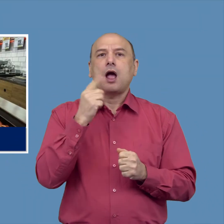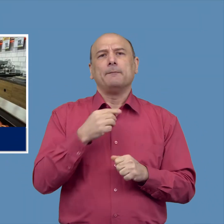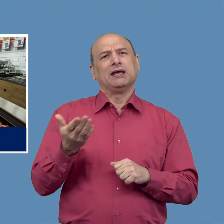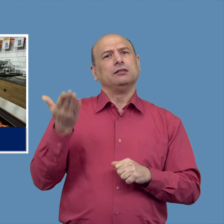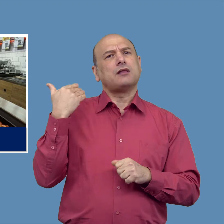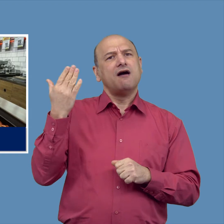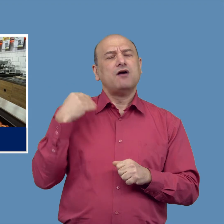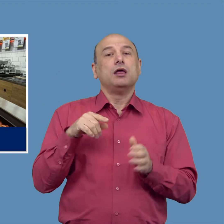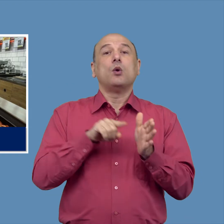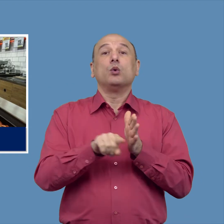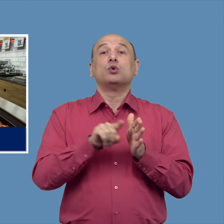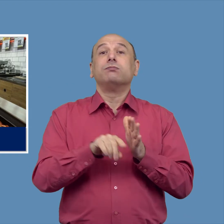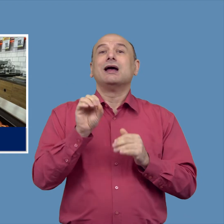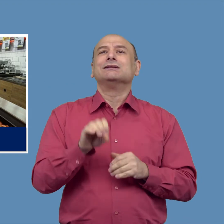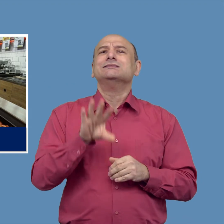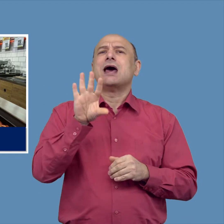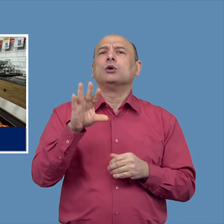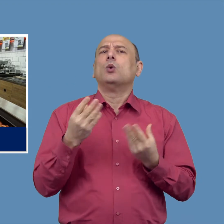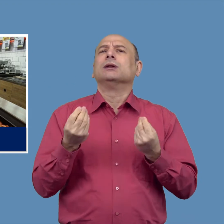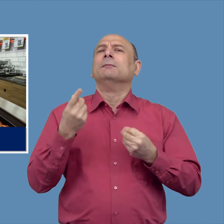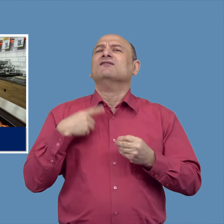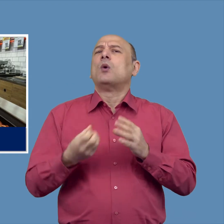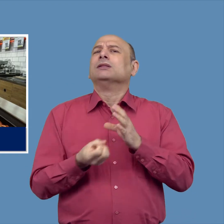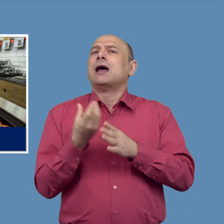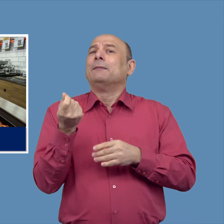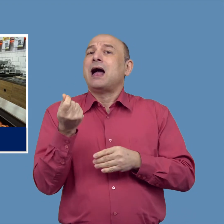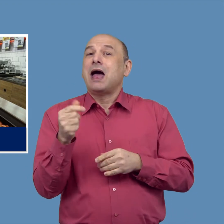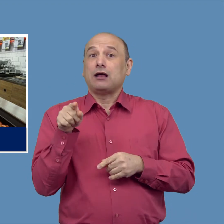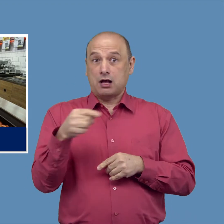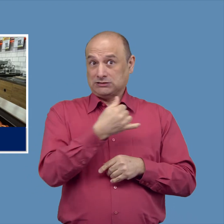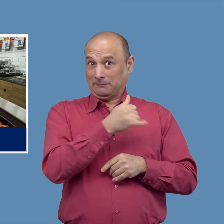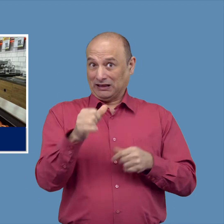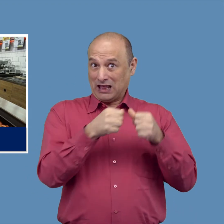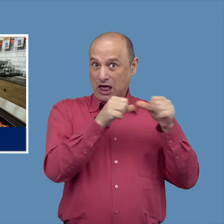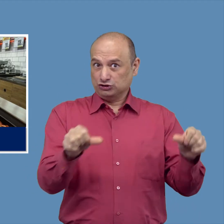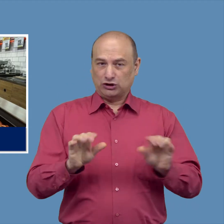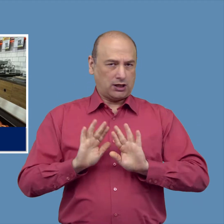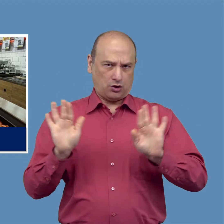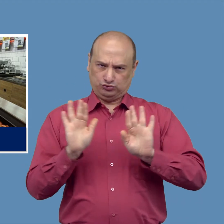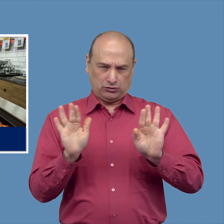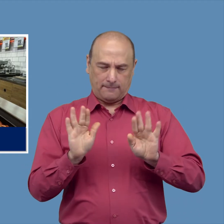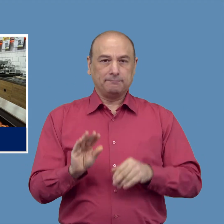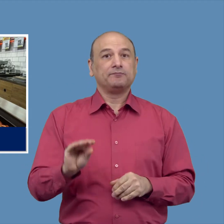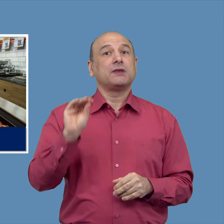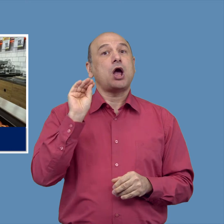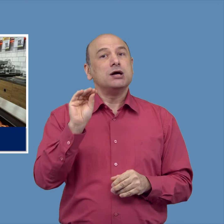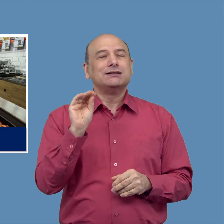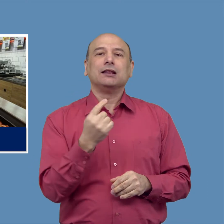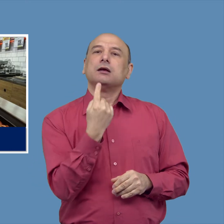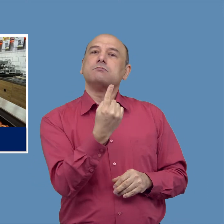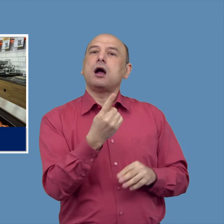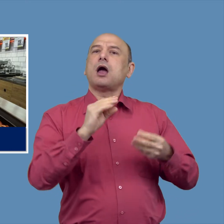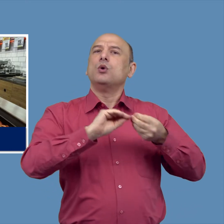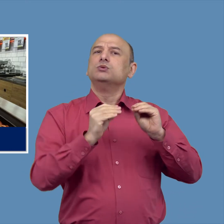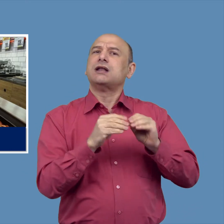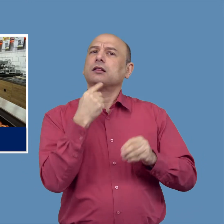hogy nem egységes árszintet vezetnek be az országban, hanem minden üzletnek a saját,